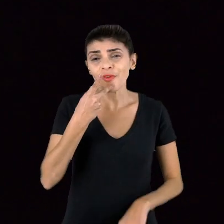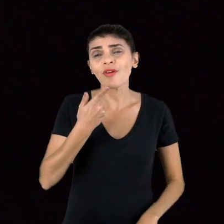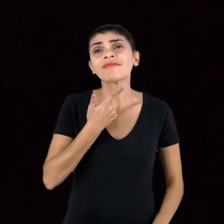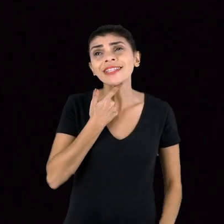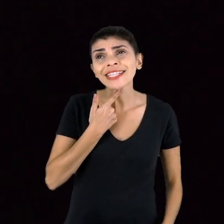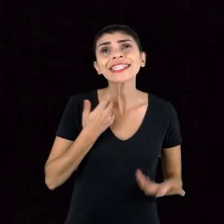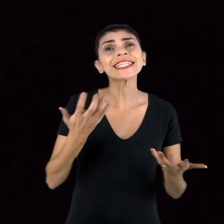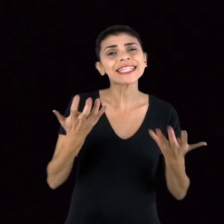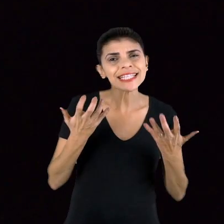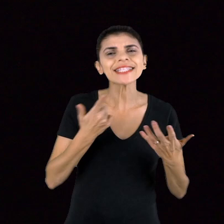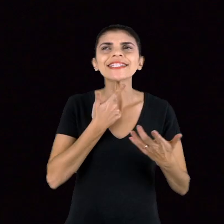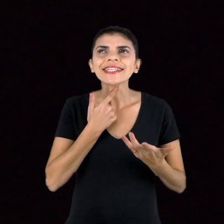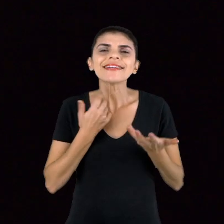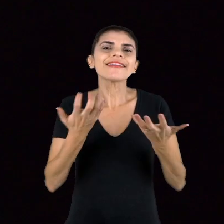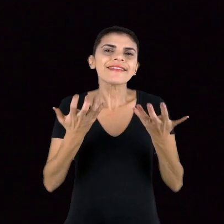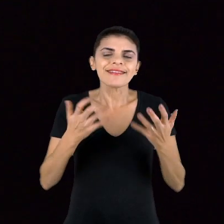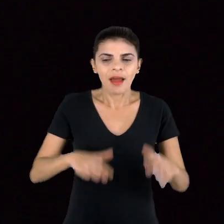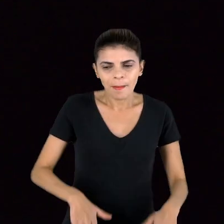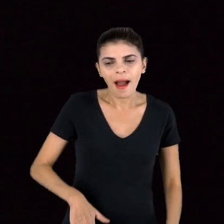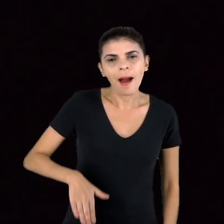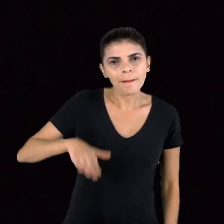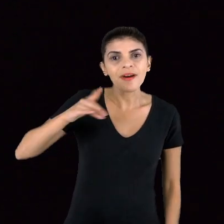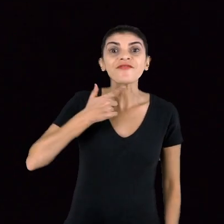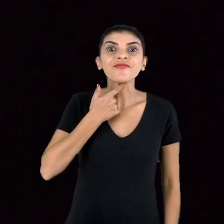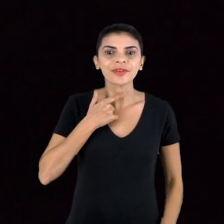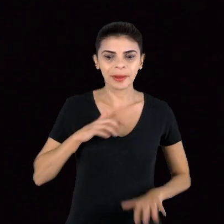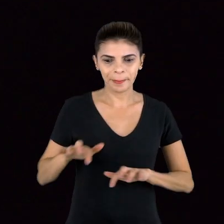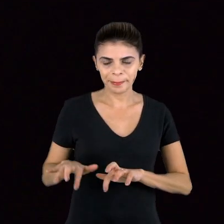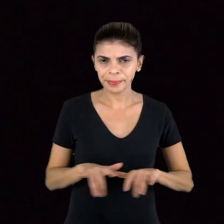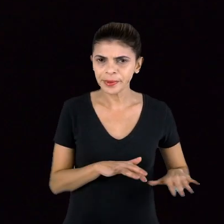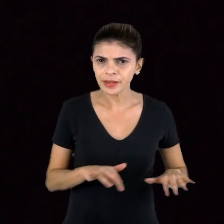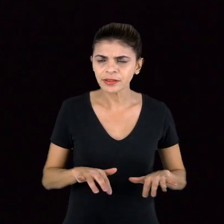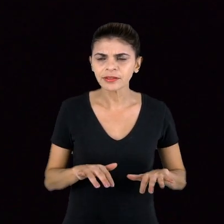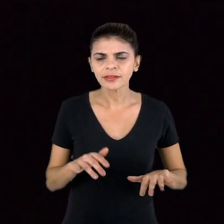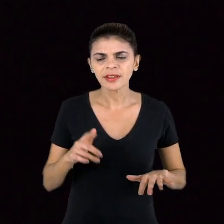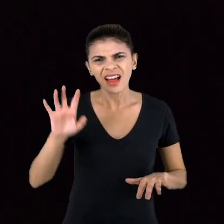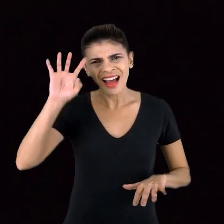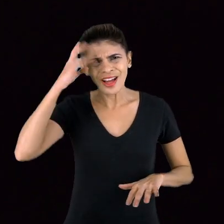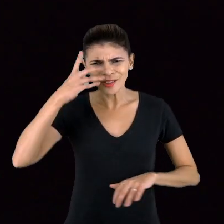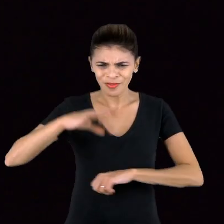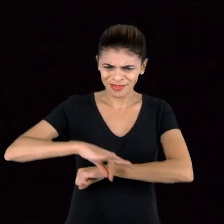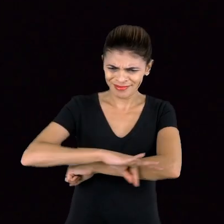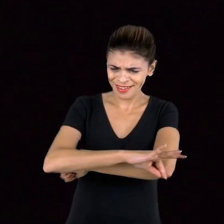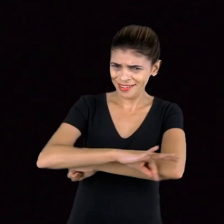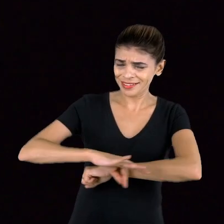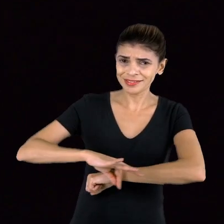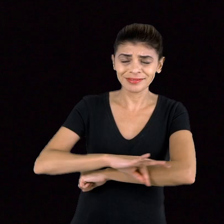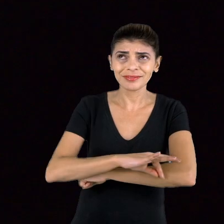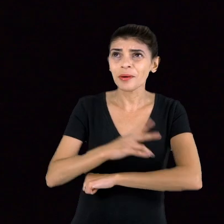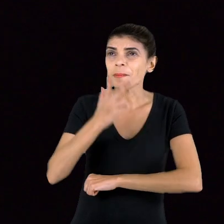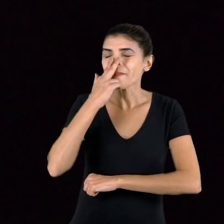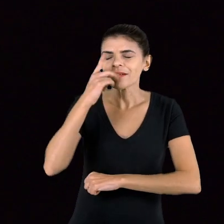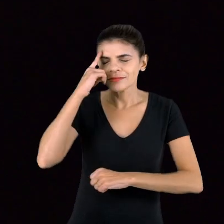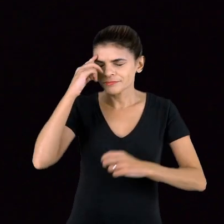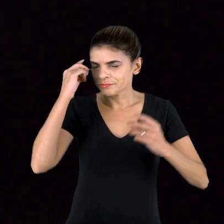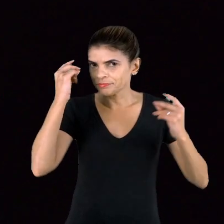"que queria ser uma pianista, Aí, você resolve fazer arquitetura?!" Mas, assim, tipo deu aquela chamada,